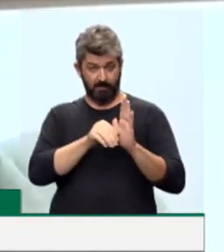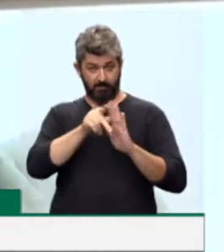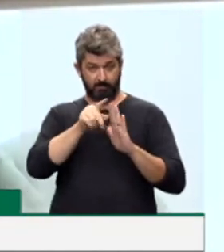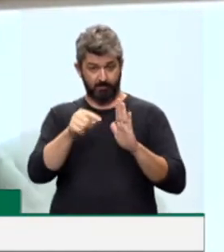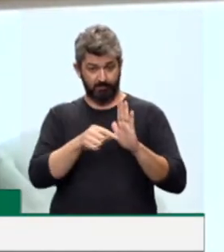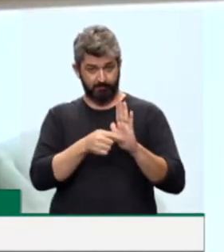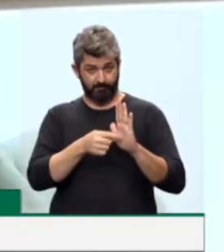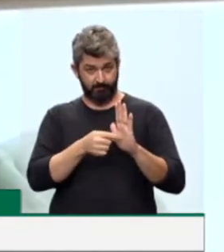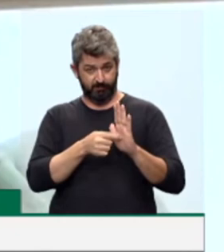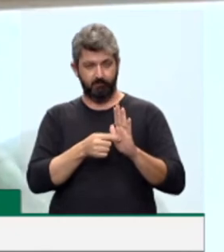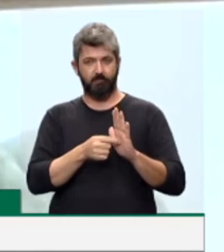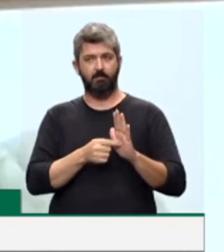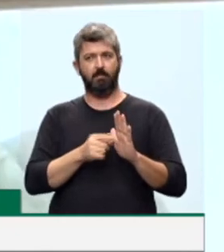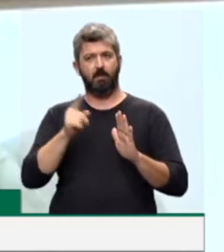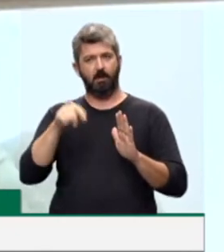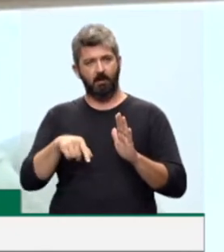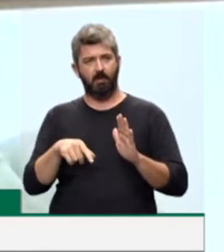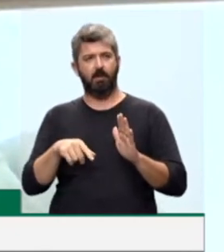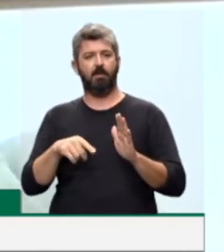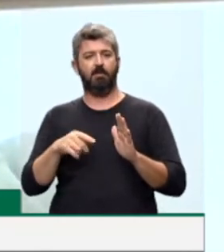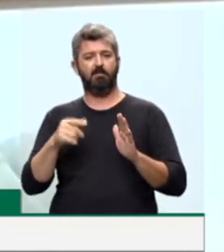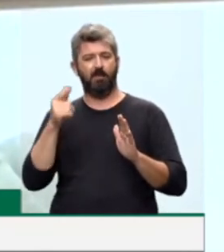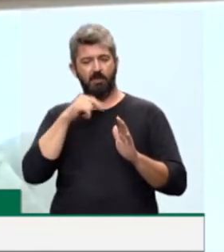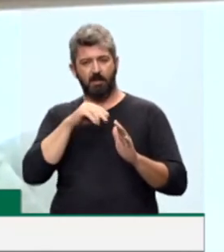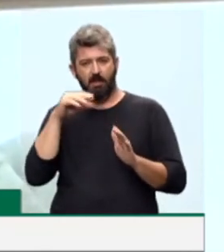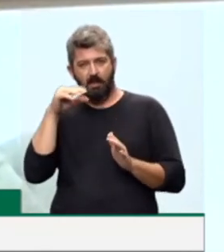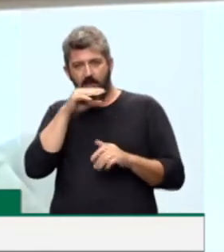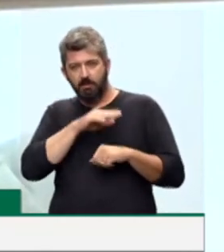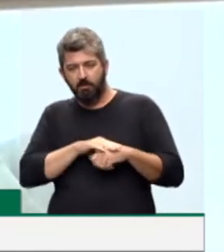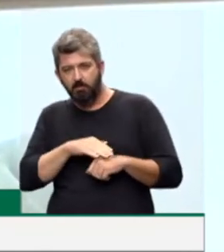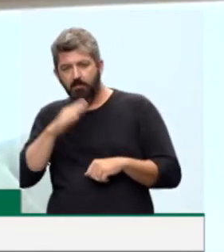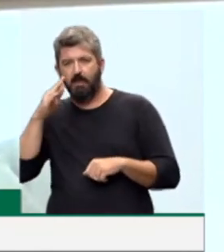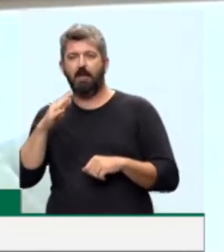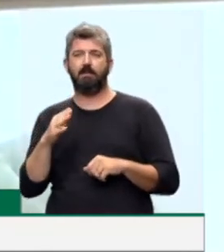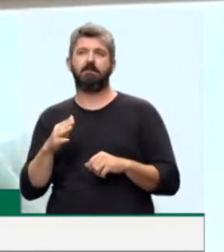PARA ENCAMINHAR. APESAR DE TEORICAMENTE ESTA MEDIDA